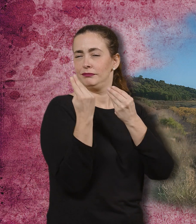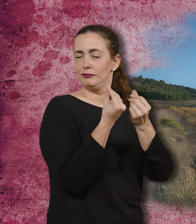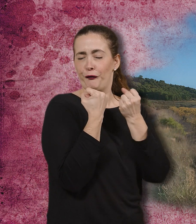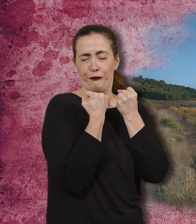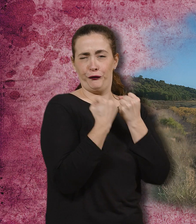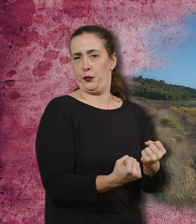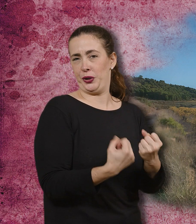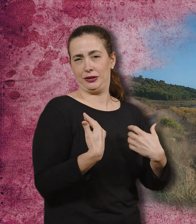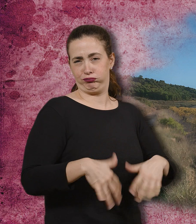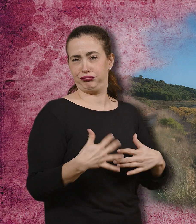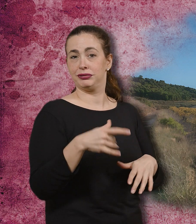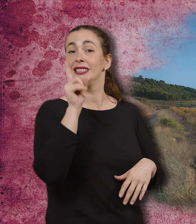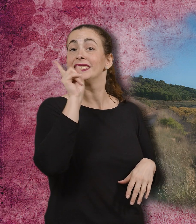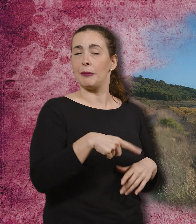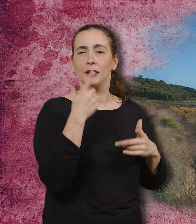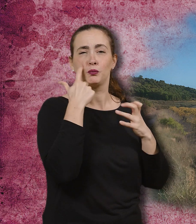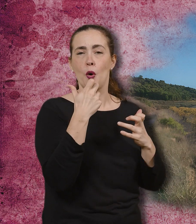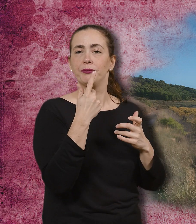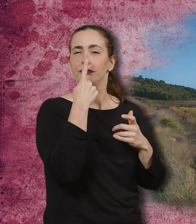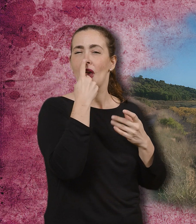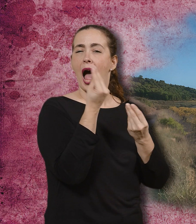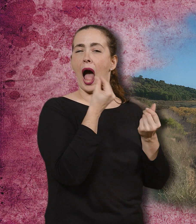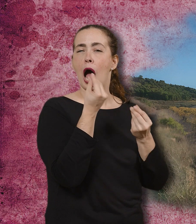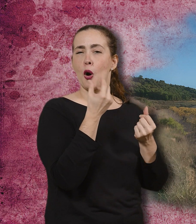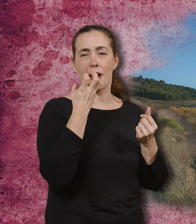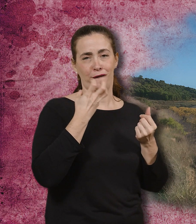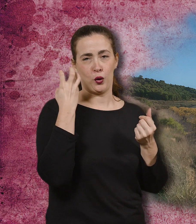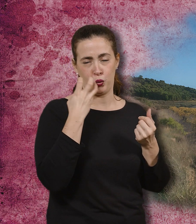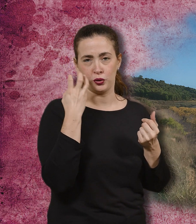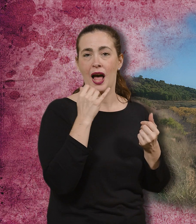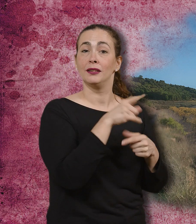amb elevada intensitat colorant i predomini de les aromes de fruita.